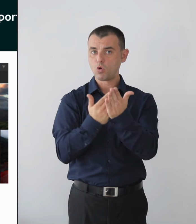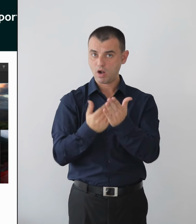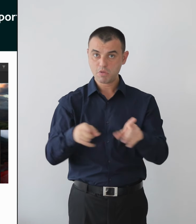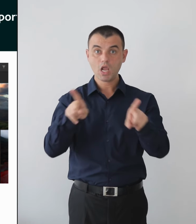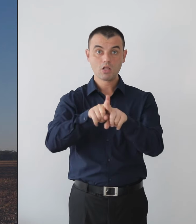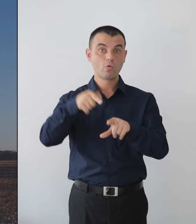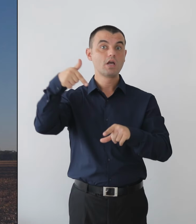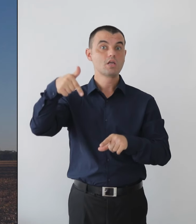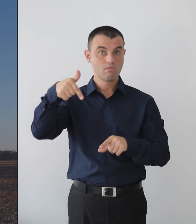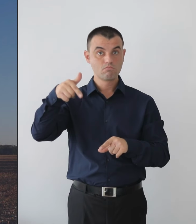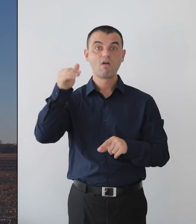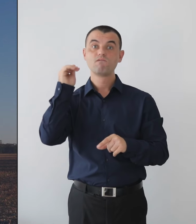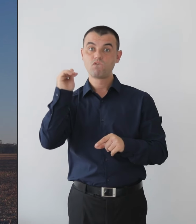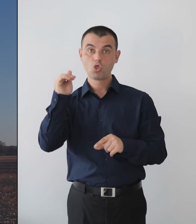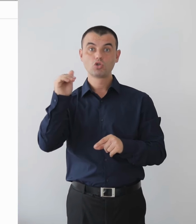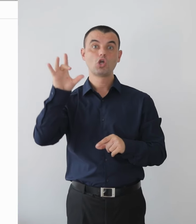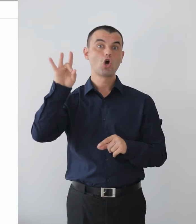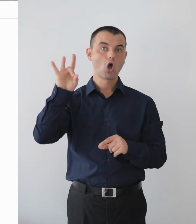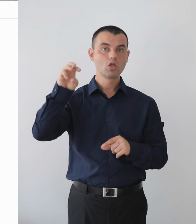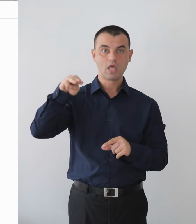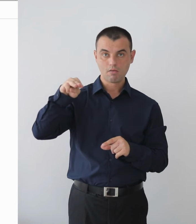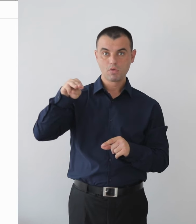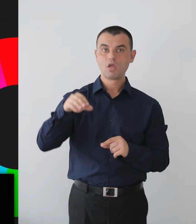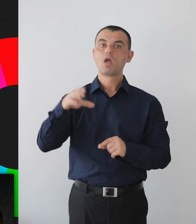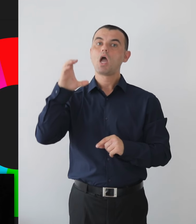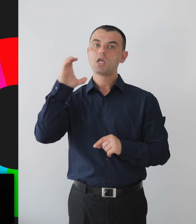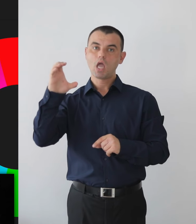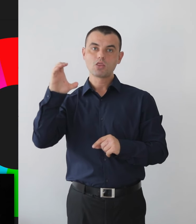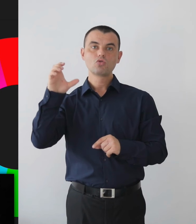свободните за използване програми: Gimp, Photos, Raw Therapee,